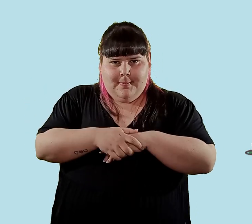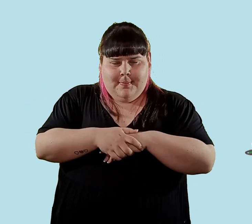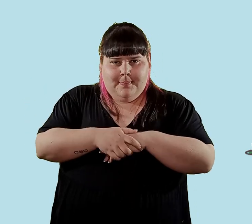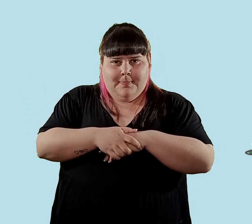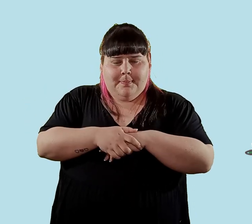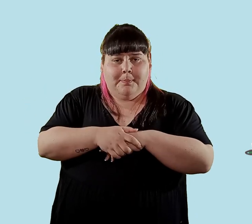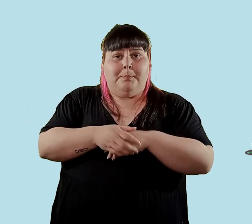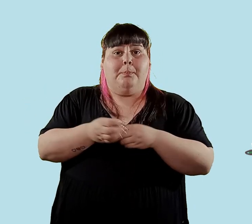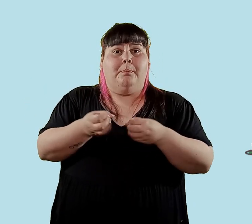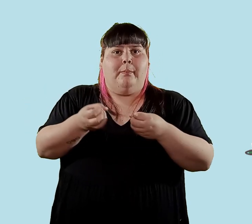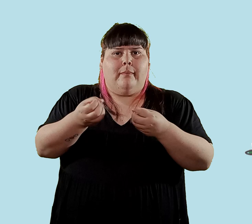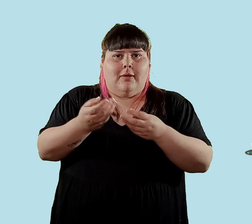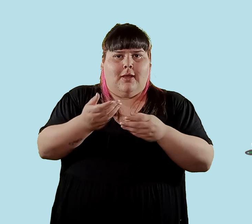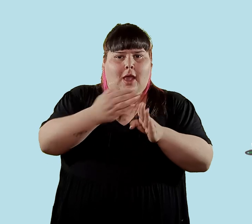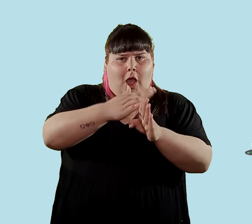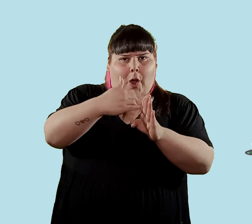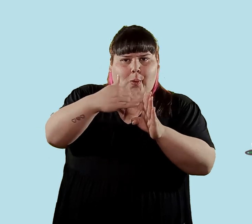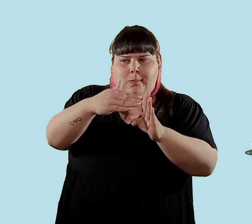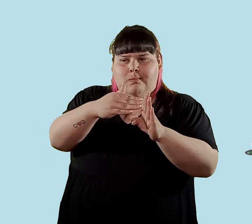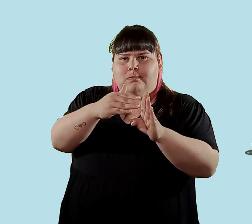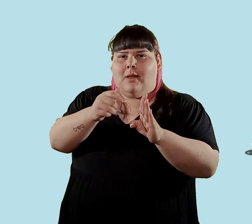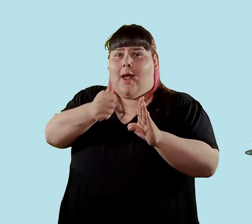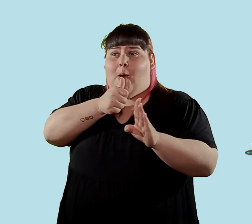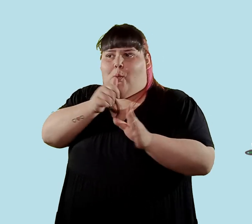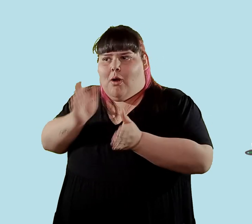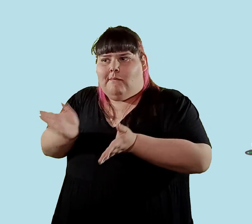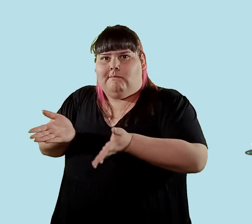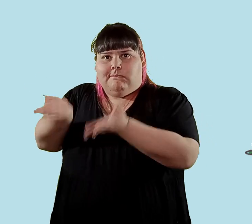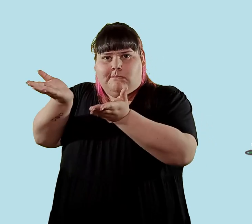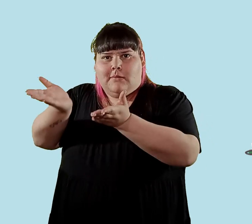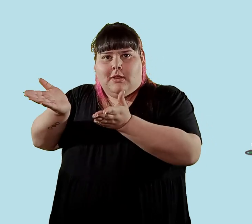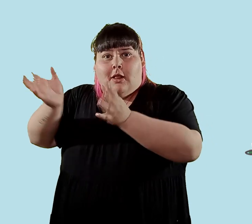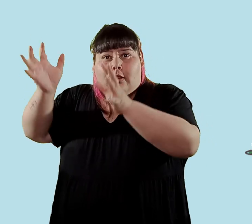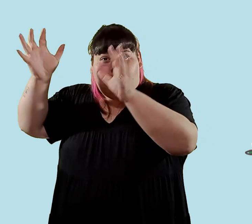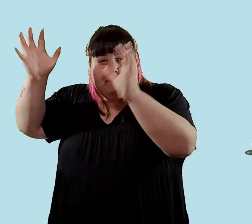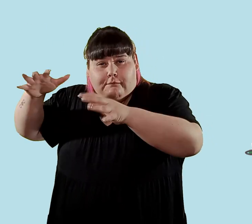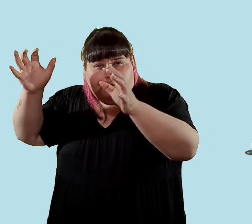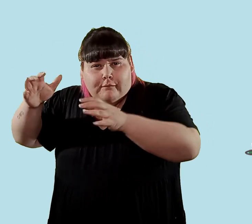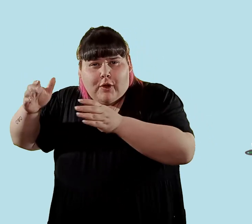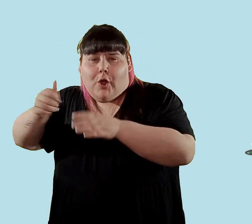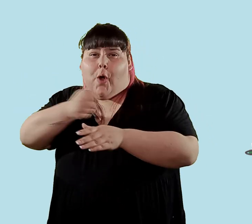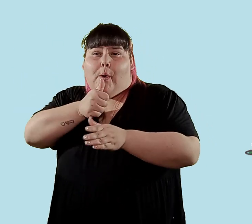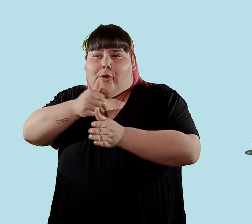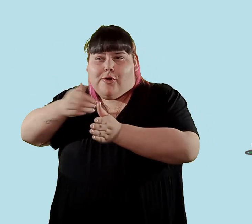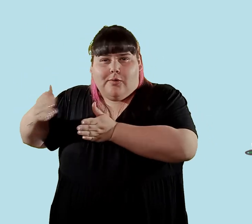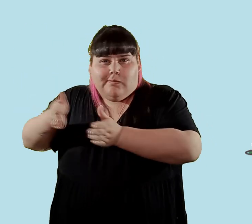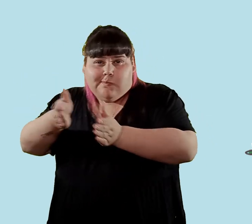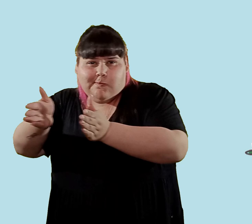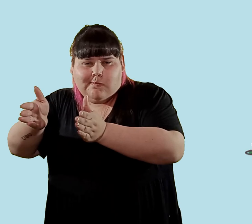Pueden actuar como esponjas, al absorber el agua de las lluvias y las crecientes de los ríos